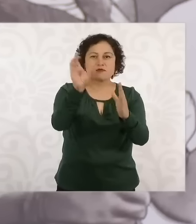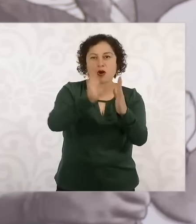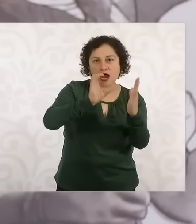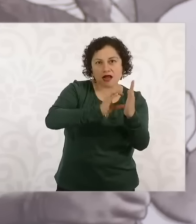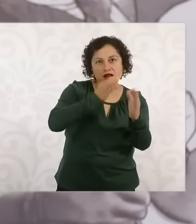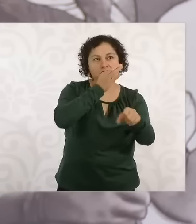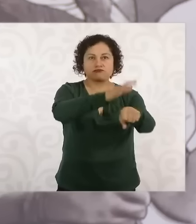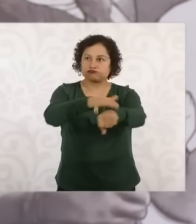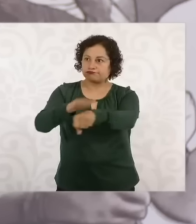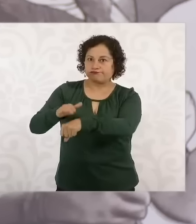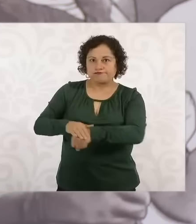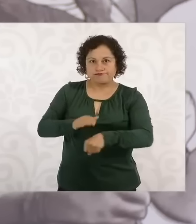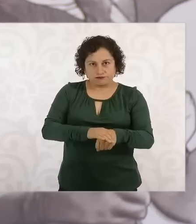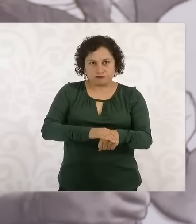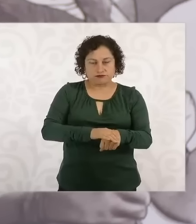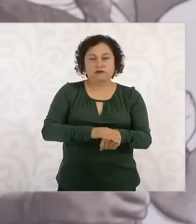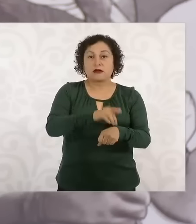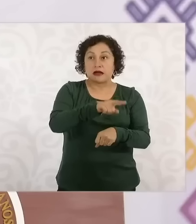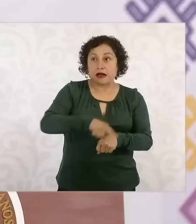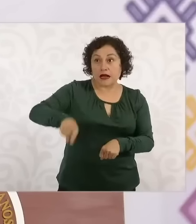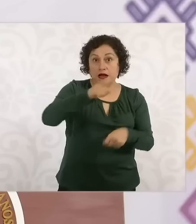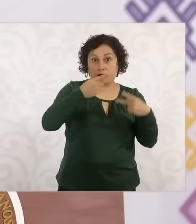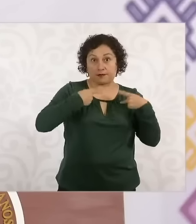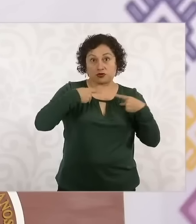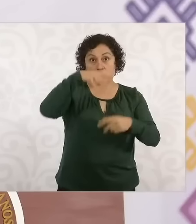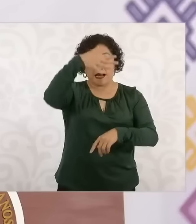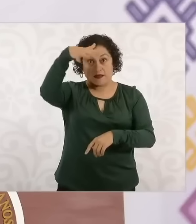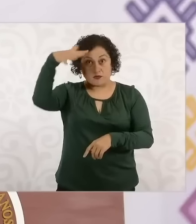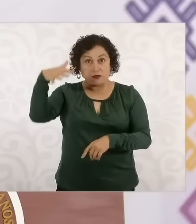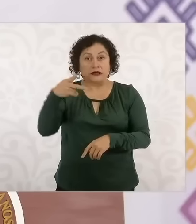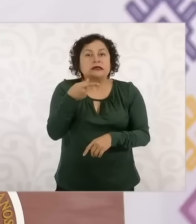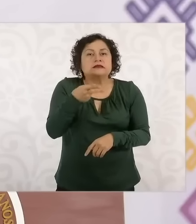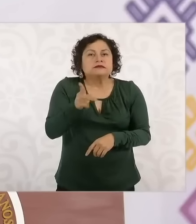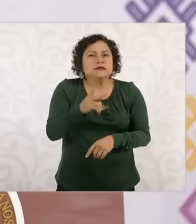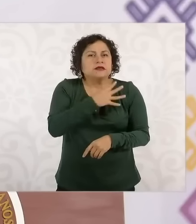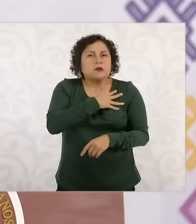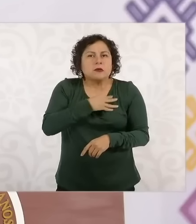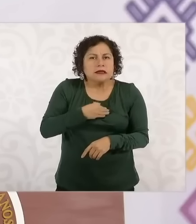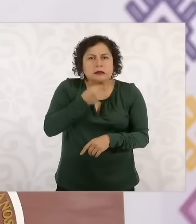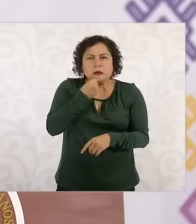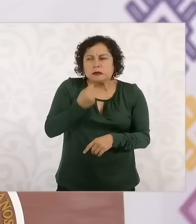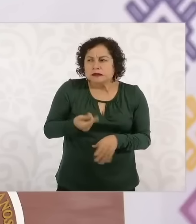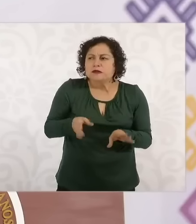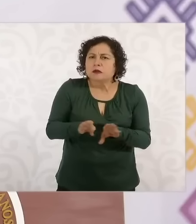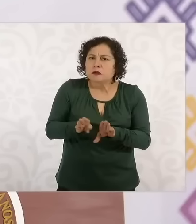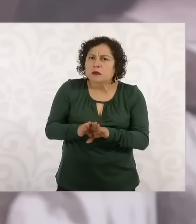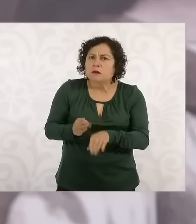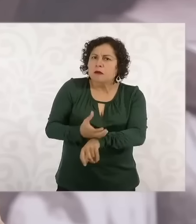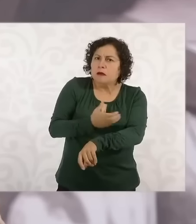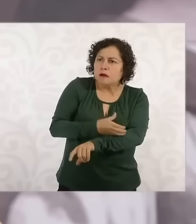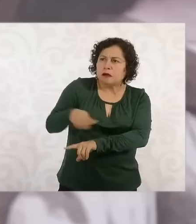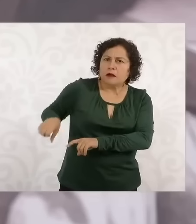niños podrán registrarse con sus papás, aunque su primer letra no sea la que corresponde ese día.